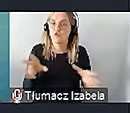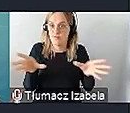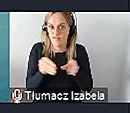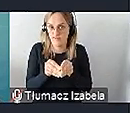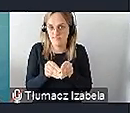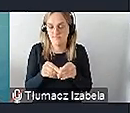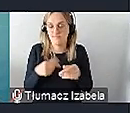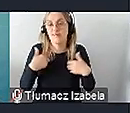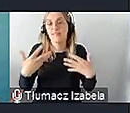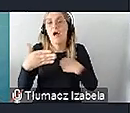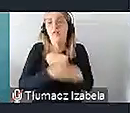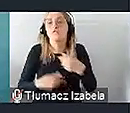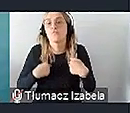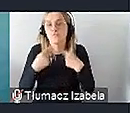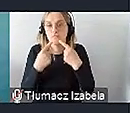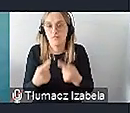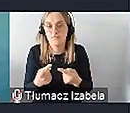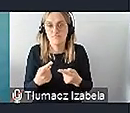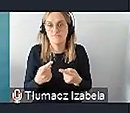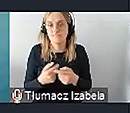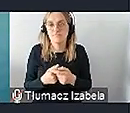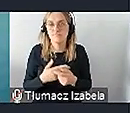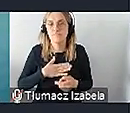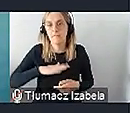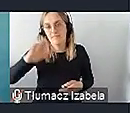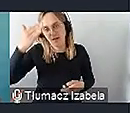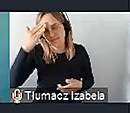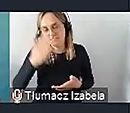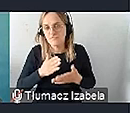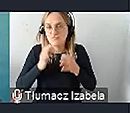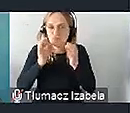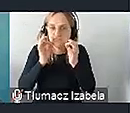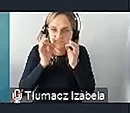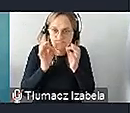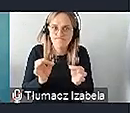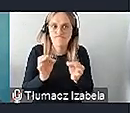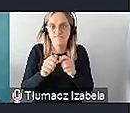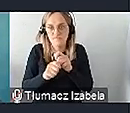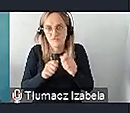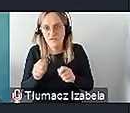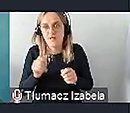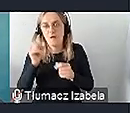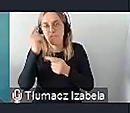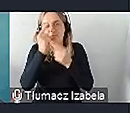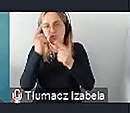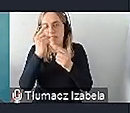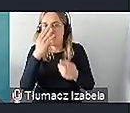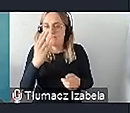Na koniec chciałem państwu dać taki przydatny, mam nadzieję, wtręt, o tym, jak myślenie wizualne wykorzystać